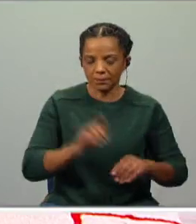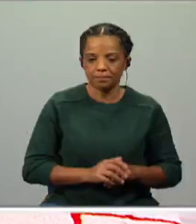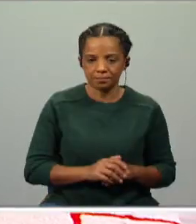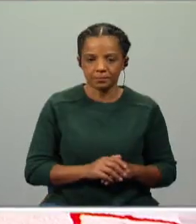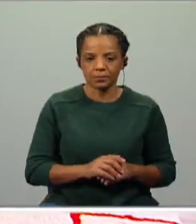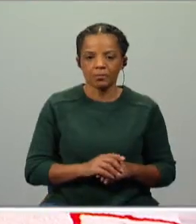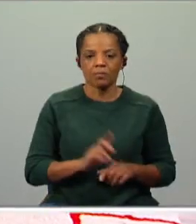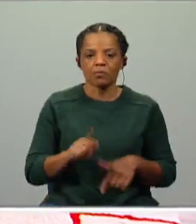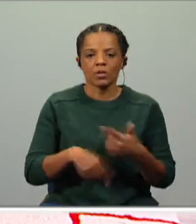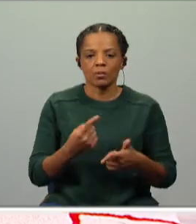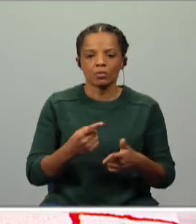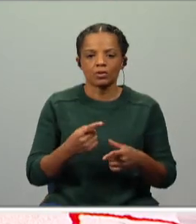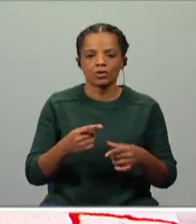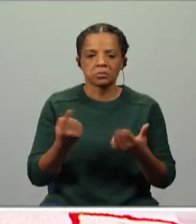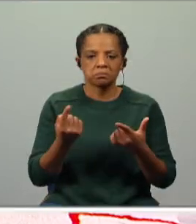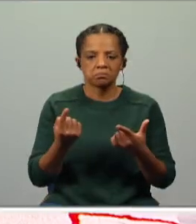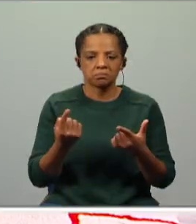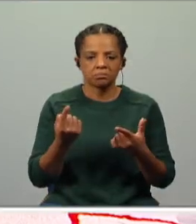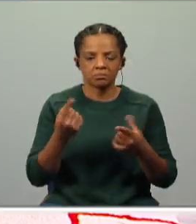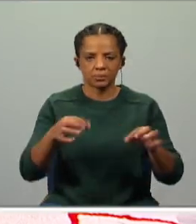Eu tenho aqui uma pequena tela e esta tela